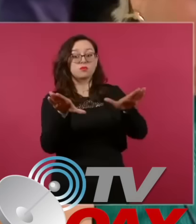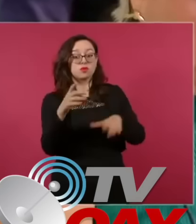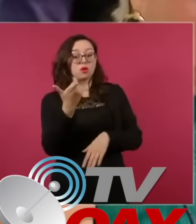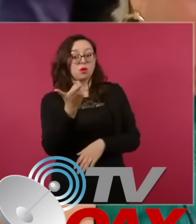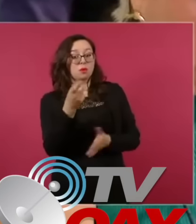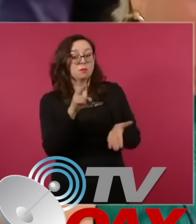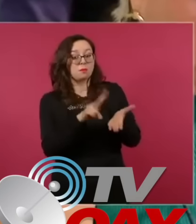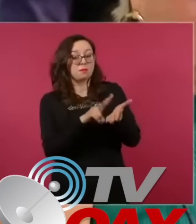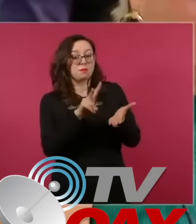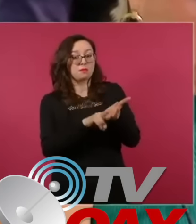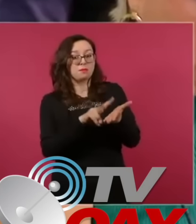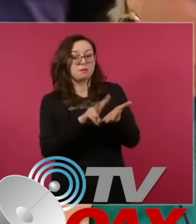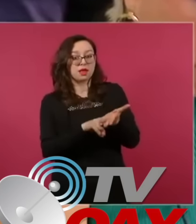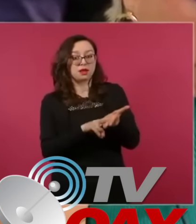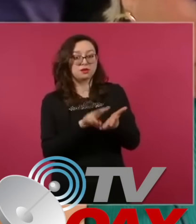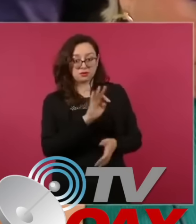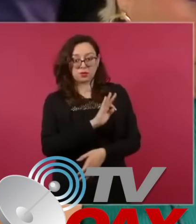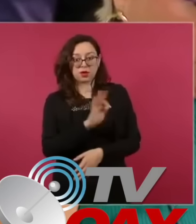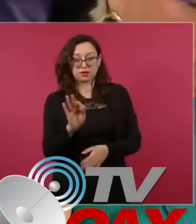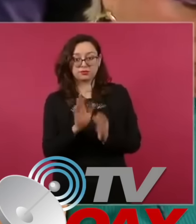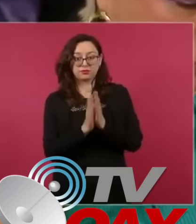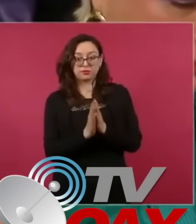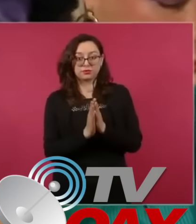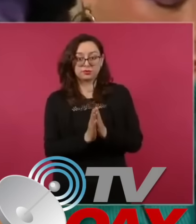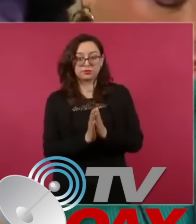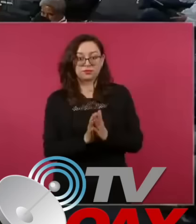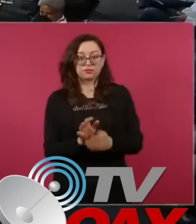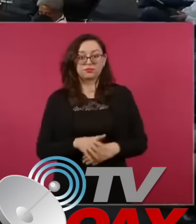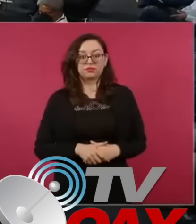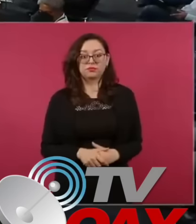operación ha creo